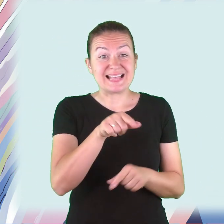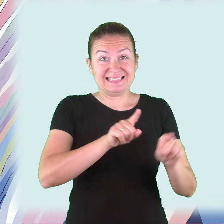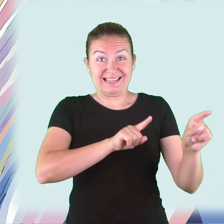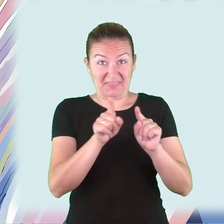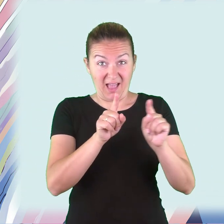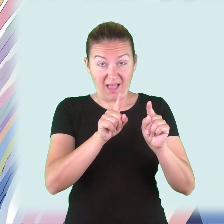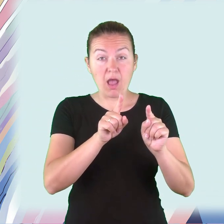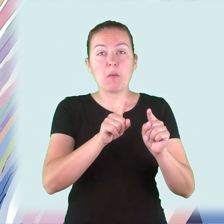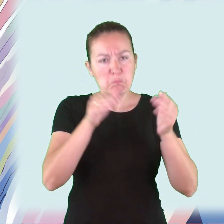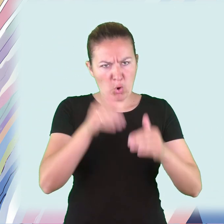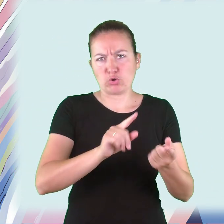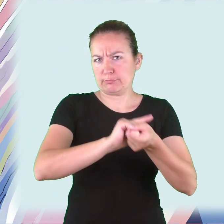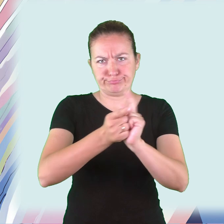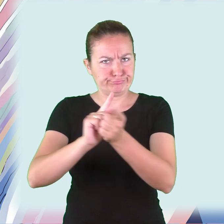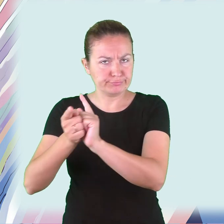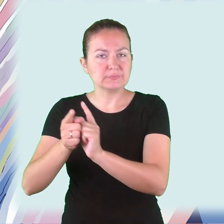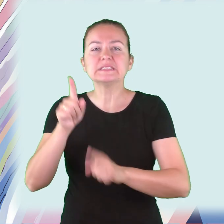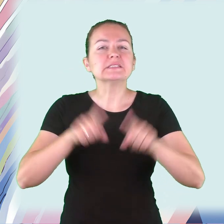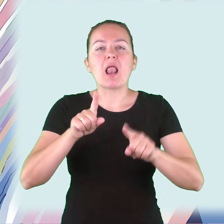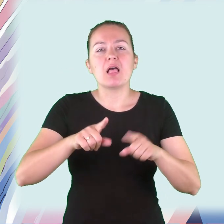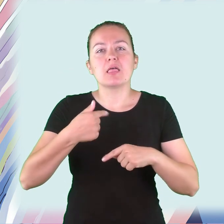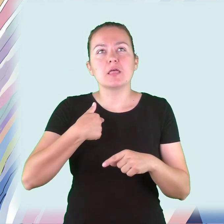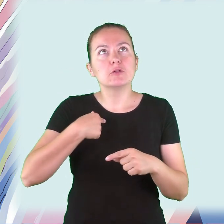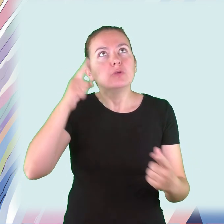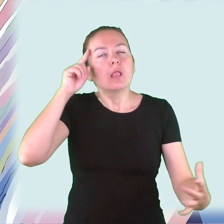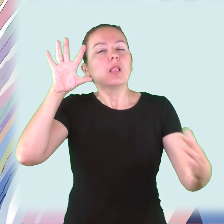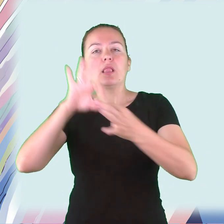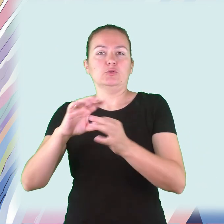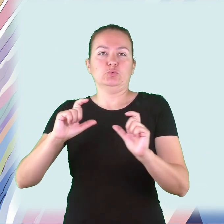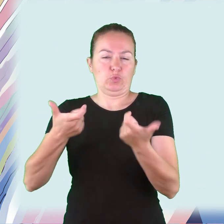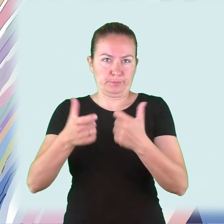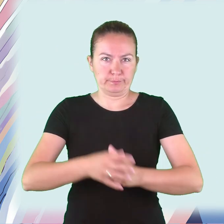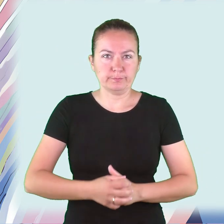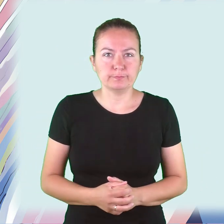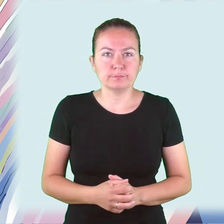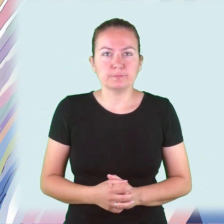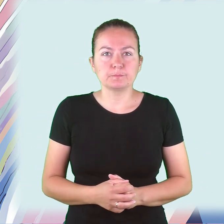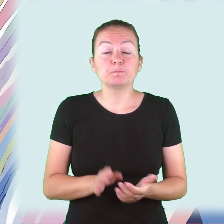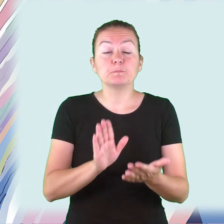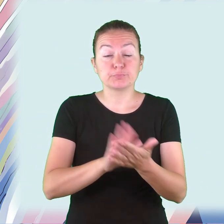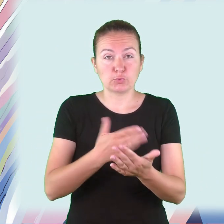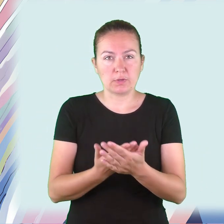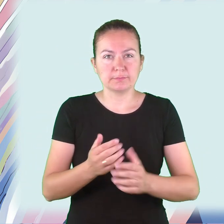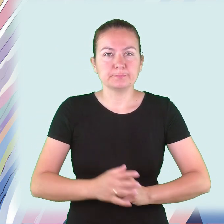Znaczenie symbolu może się zmieniać i często zależy od naszych skojarzeń. Przykłady: